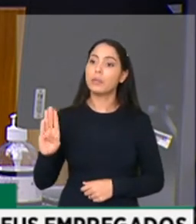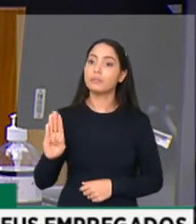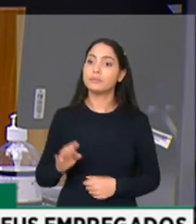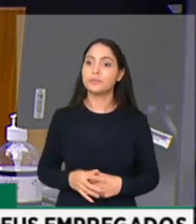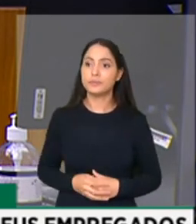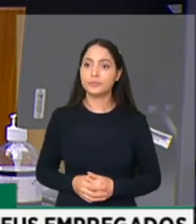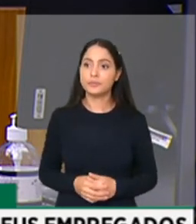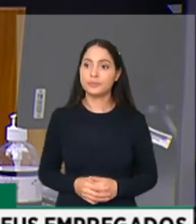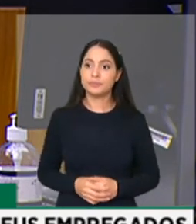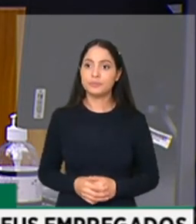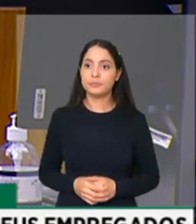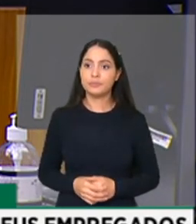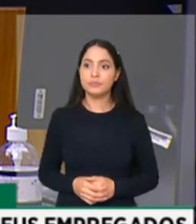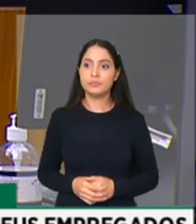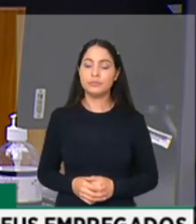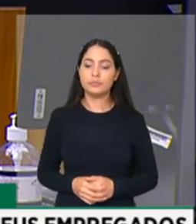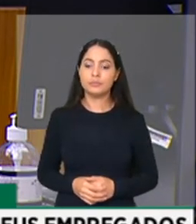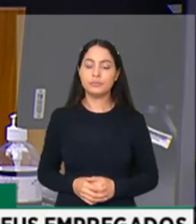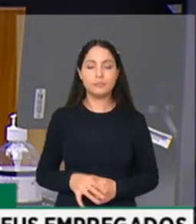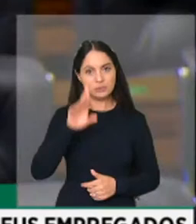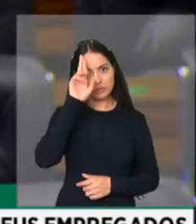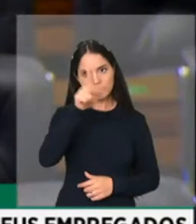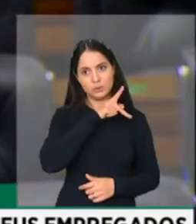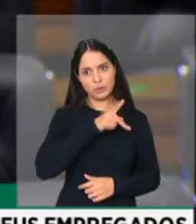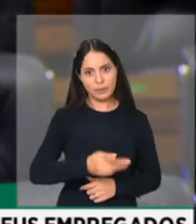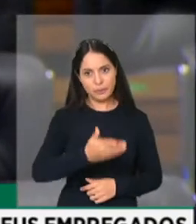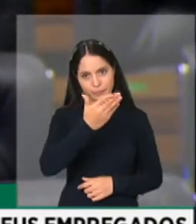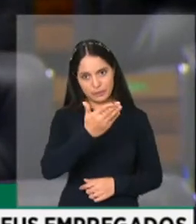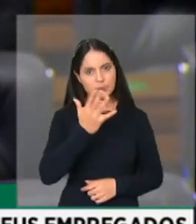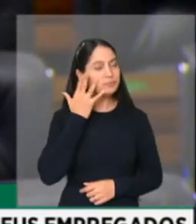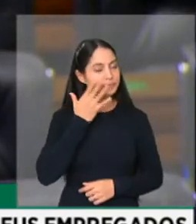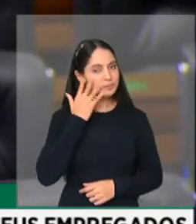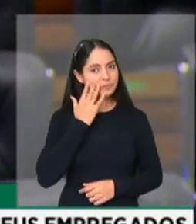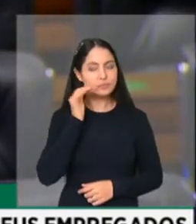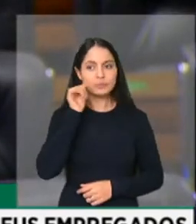ORIENTA O AVANTE?! PCDOB? -- [DEPUTADO]: PRESIDENTE ARTHUR LIRA, SENHORAS E SENHORES DEPUTADOS, O PRESIDENTE JAIR BOLSONARO